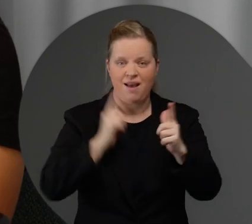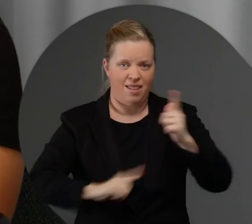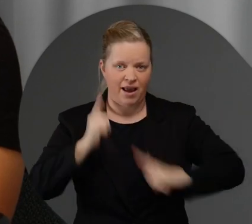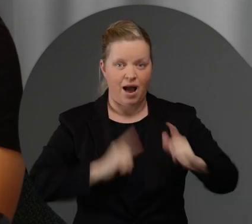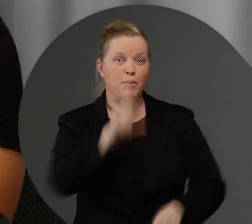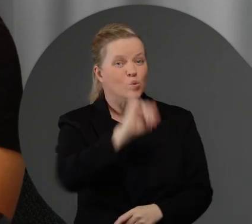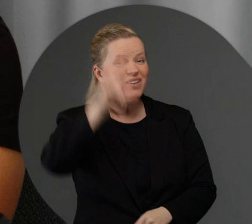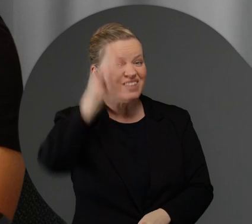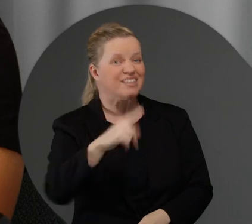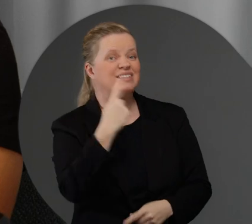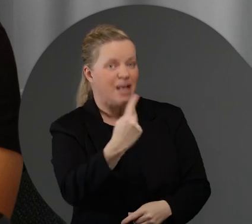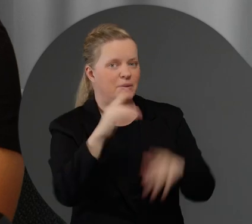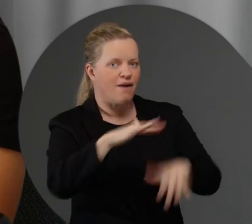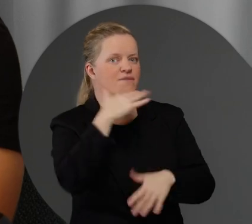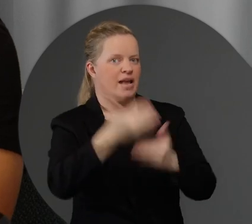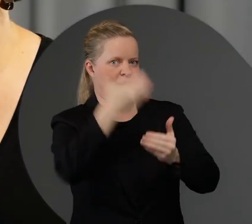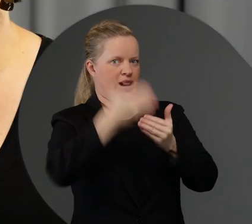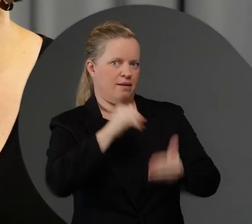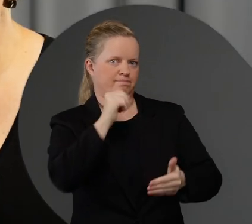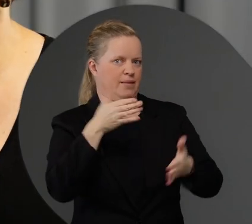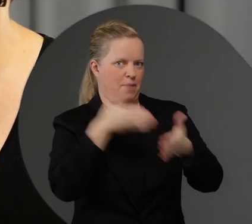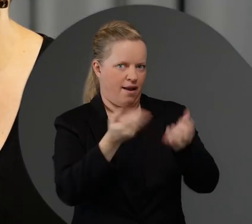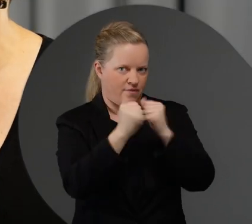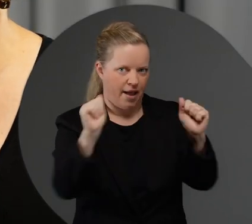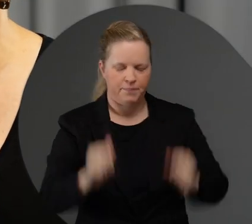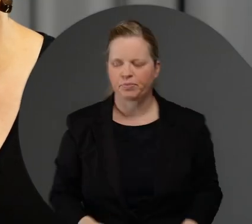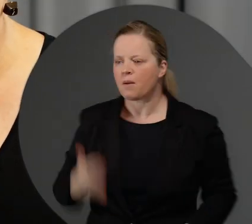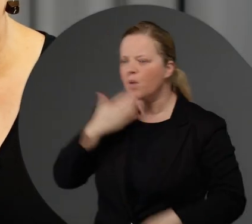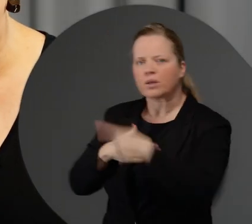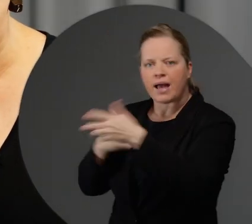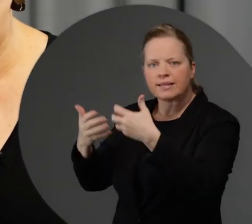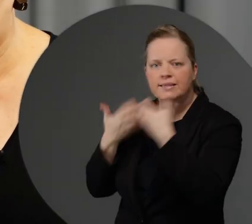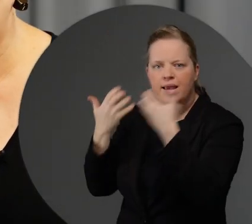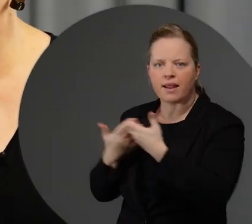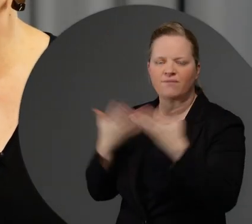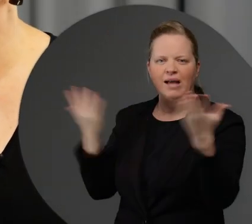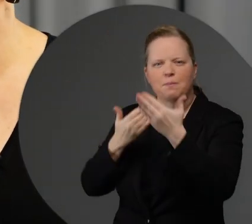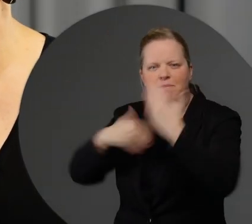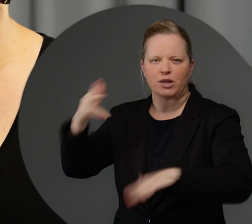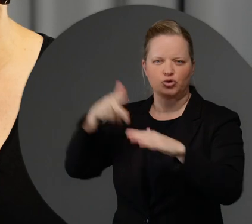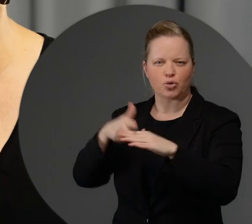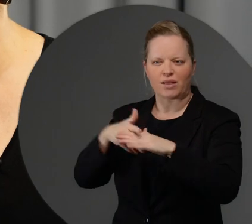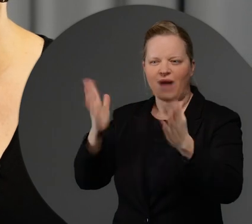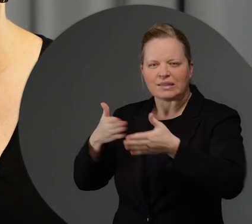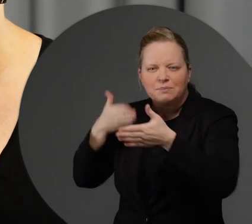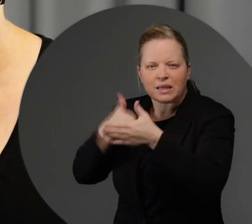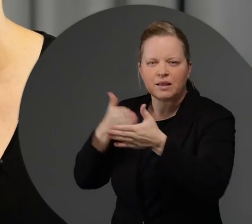leider gerade die Uni Wien hat sehr, sehr viele davon. Möchtest du uns auch irgendwas erzählen, was dich am meisten stört oder behindert beim Studieren?